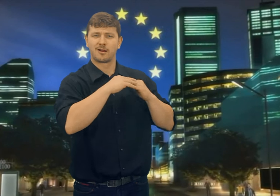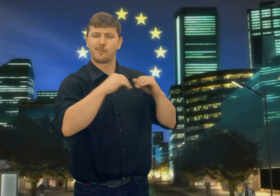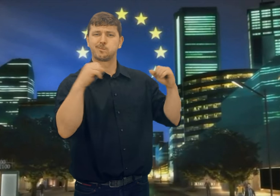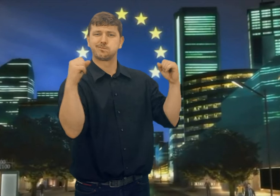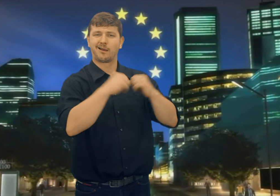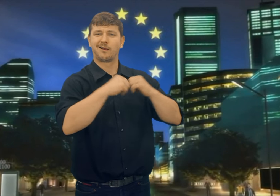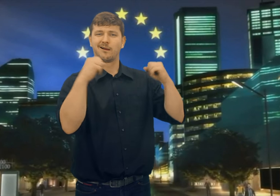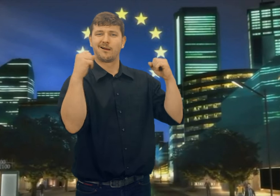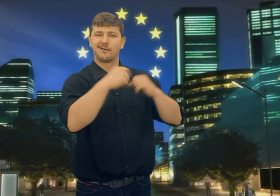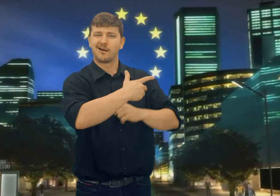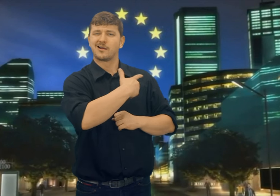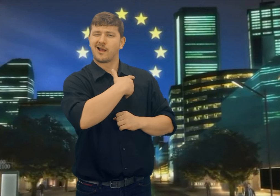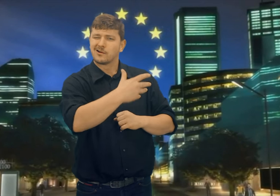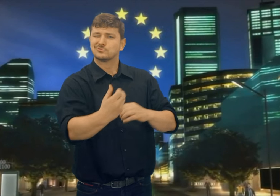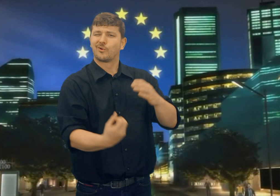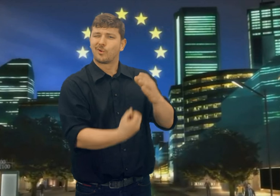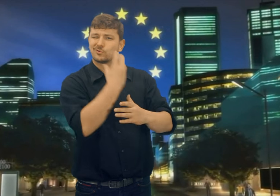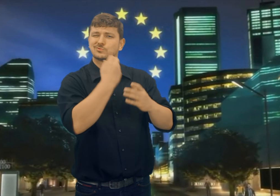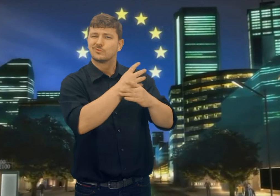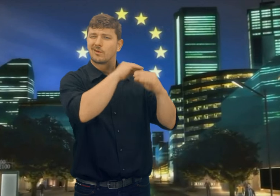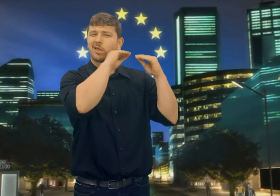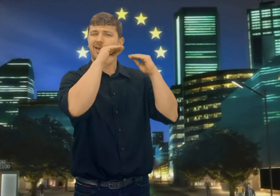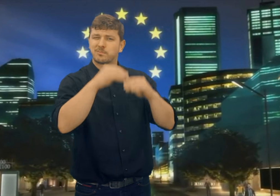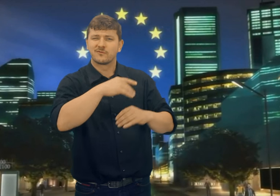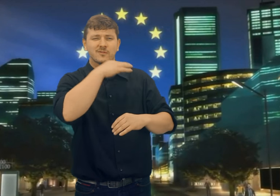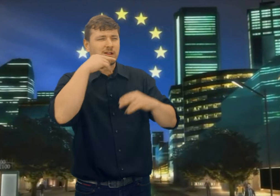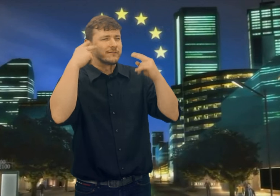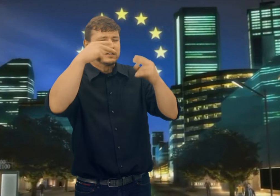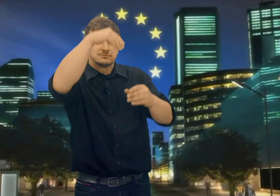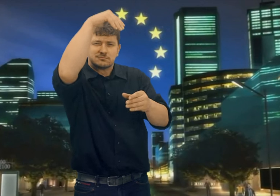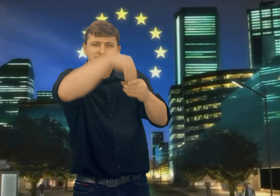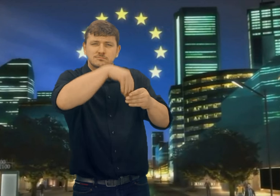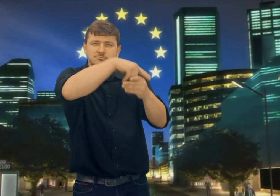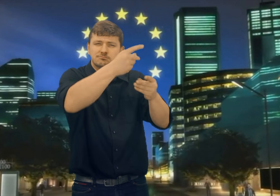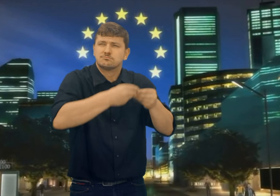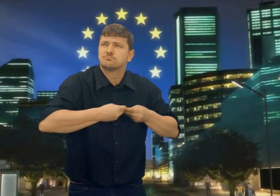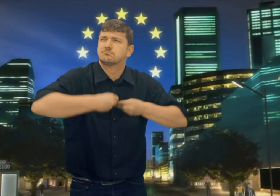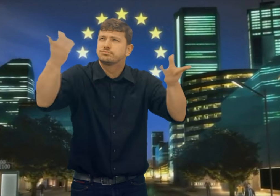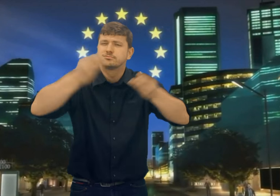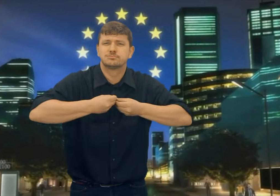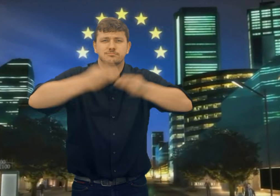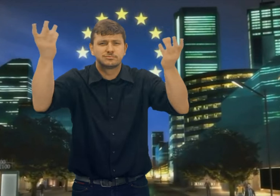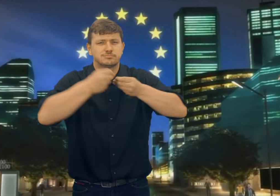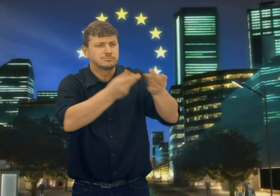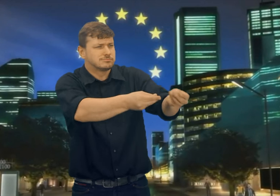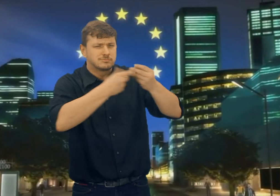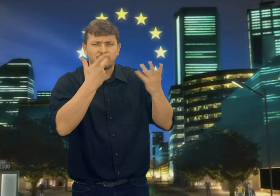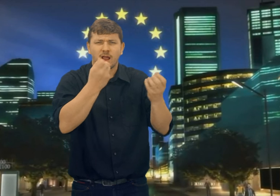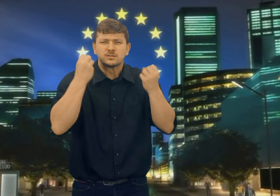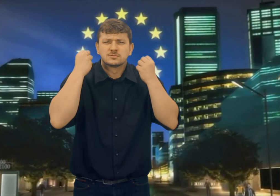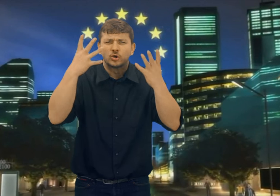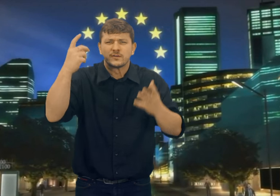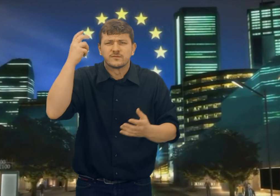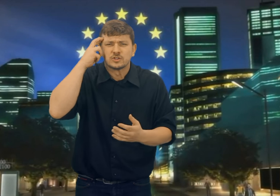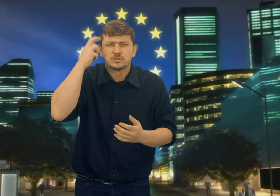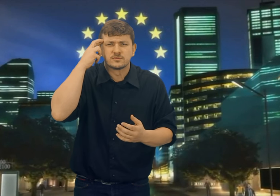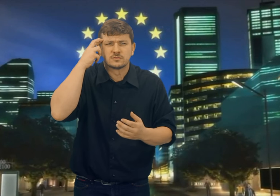Dieses Land trägt bis heute viel zum Kulturerbe bei. Sie sind sehr gute Naturwissenschaftler,